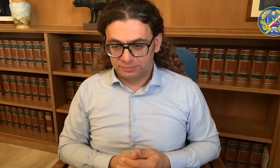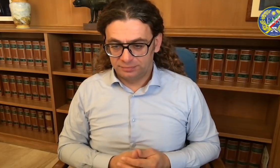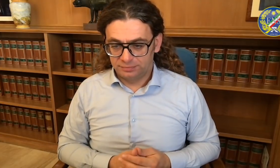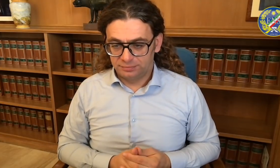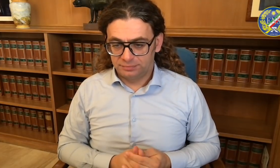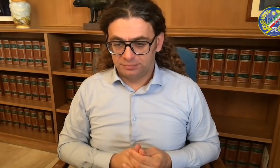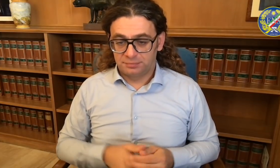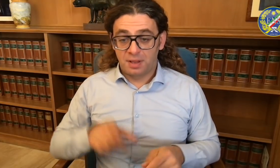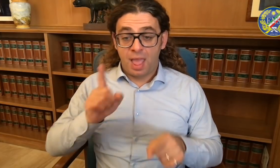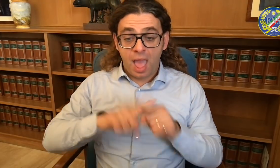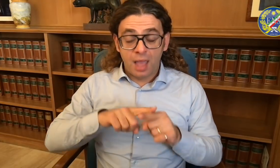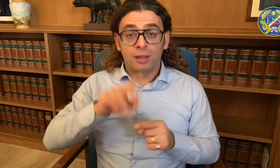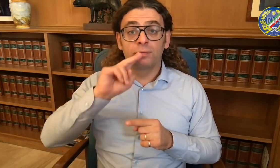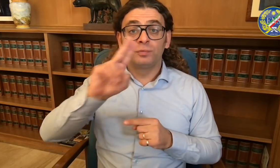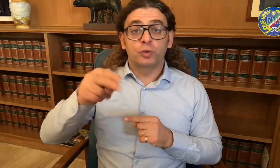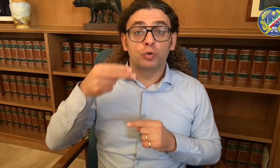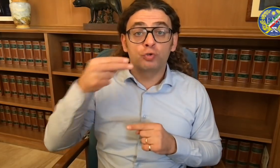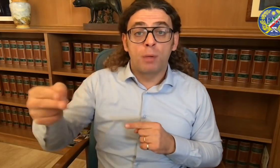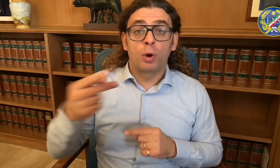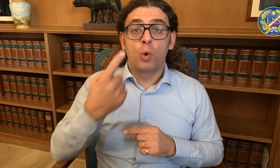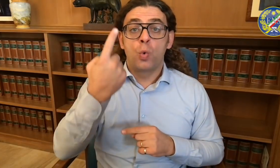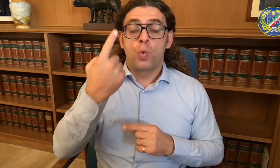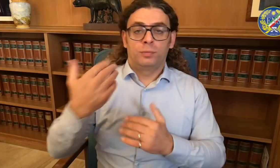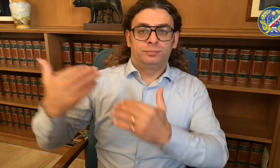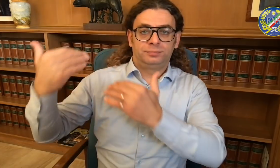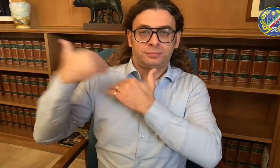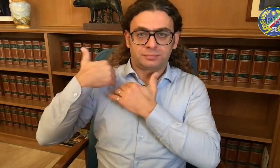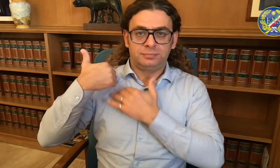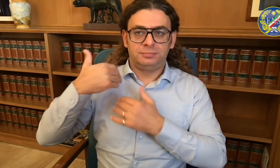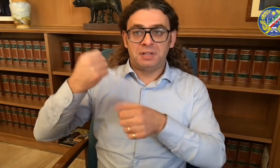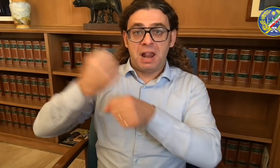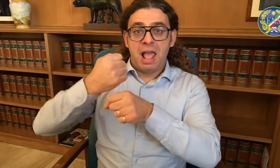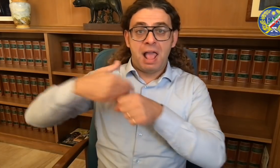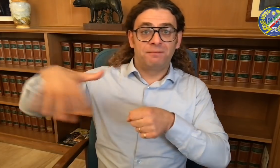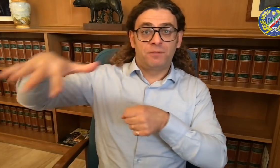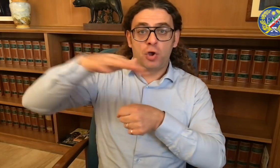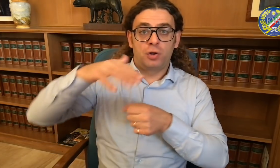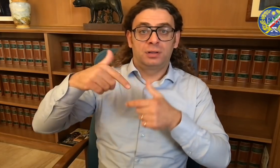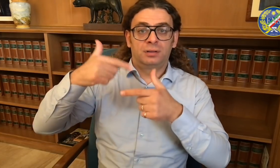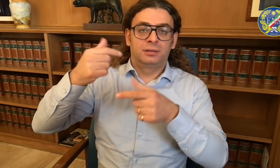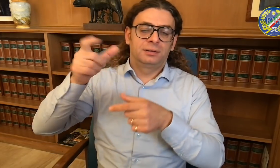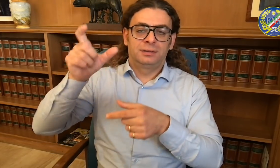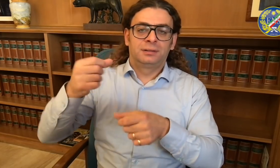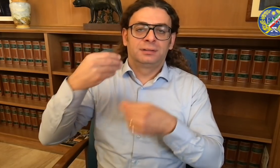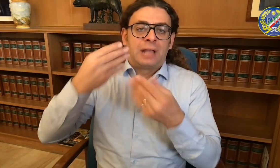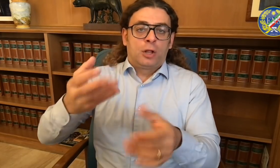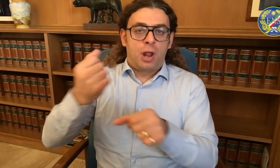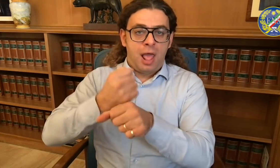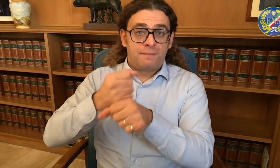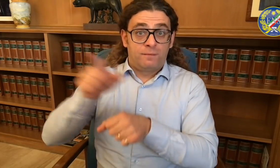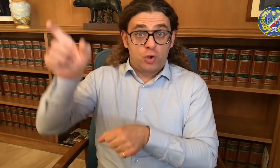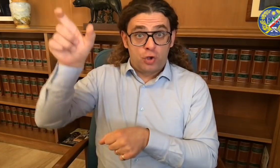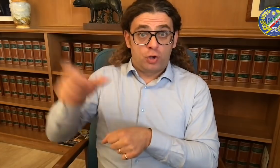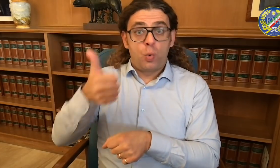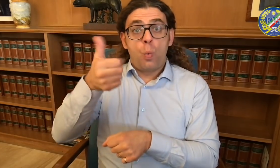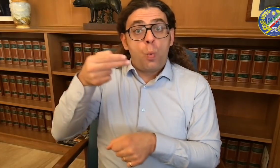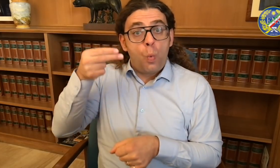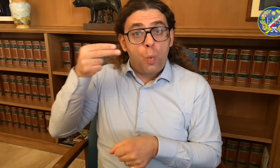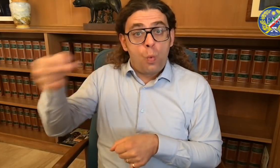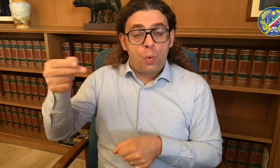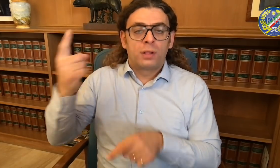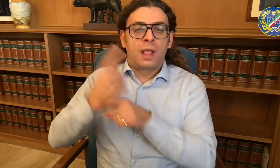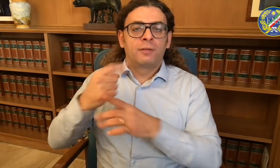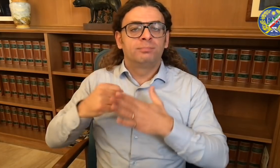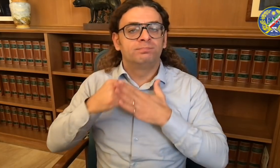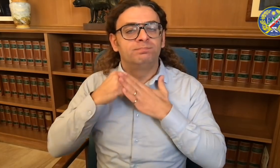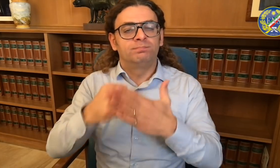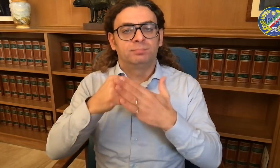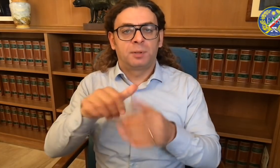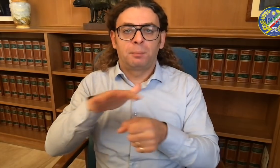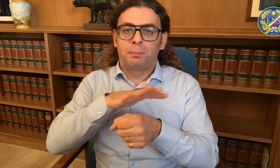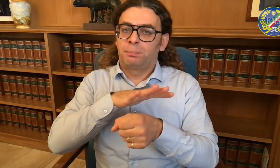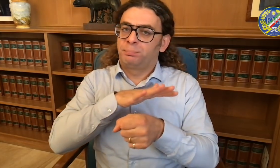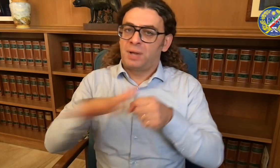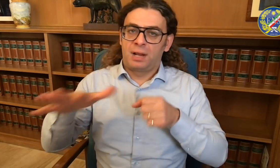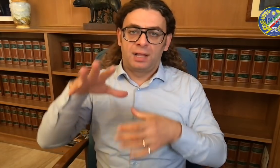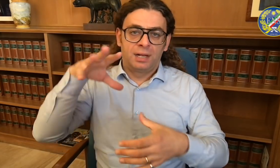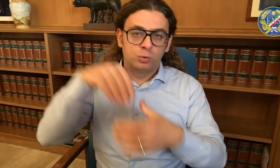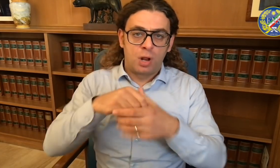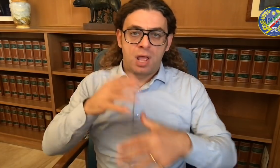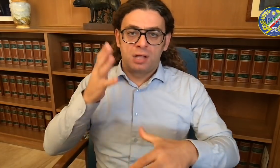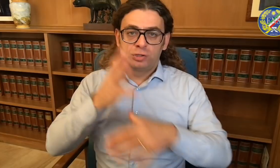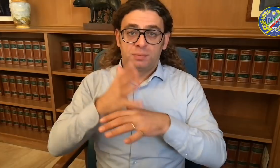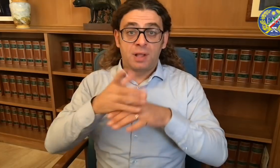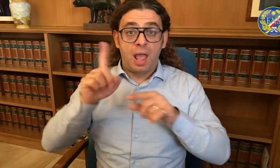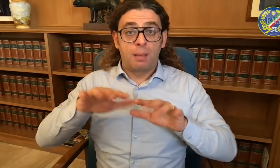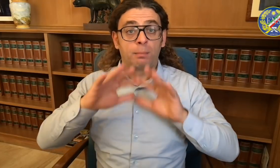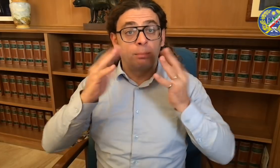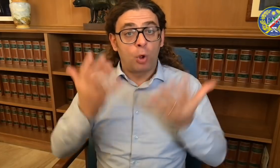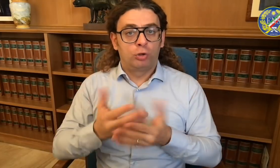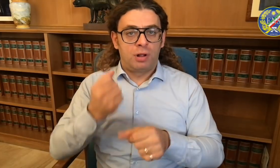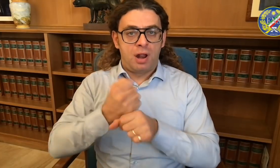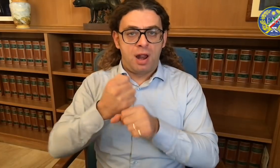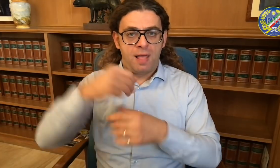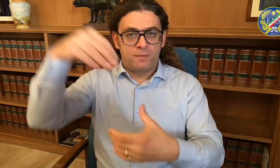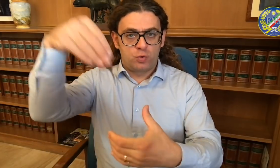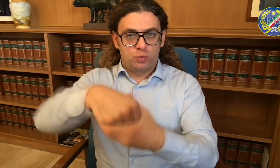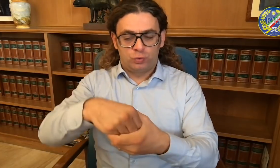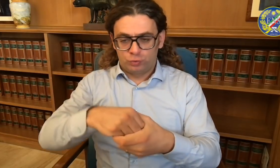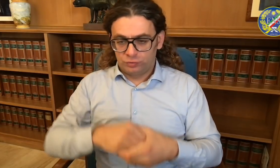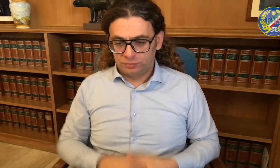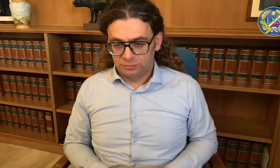Va inoltre nominato da parte dei datori di lavoro un responsabile a sostegno della piena accessibilità ed inclusione anche in ambito lavorativo.